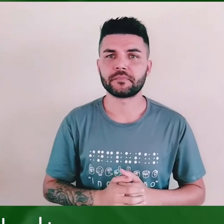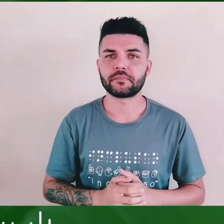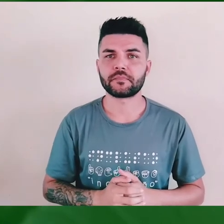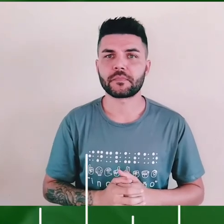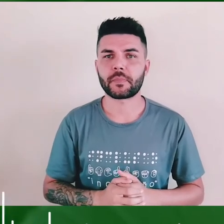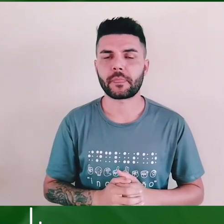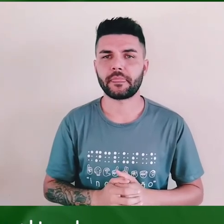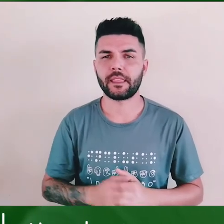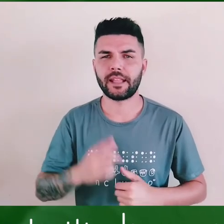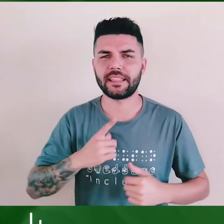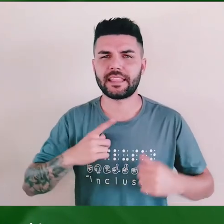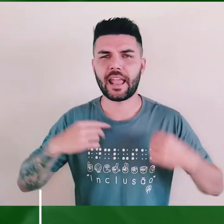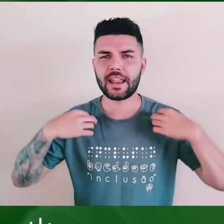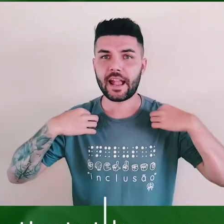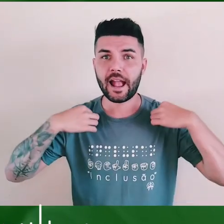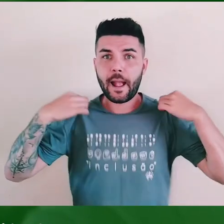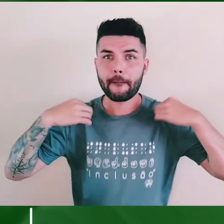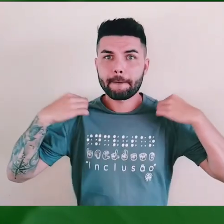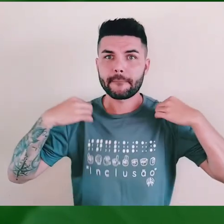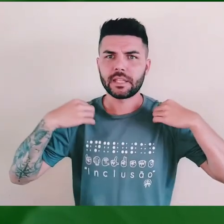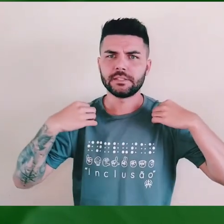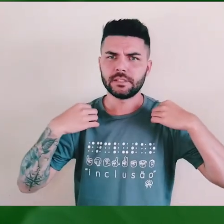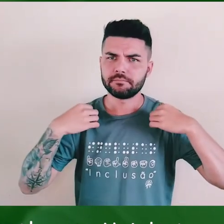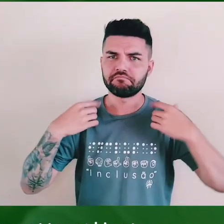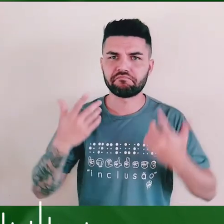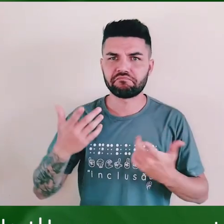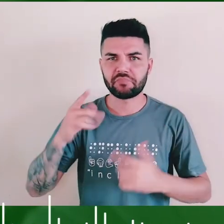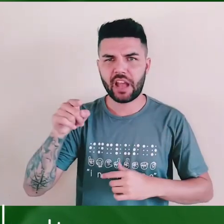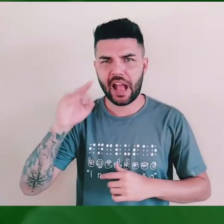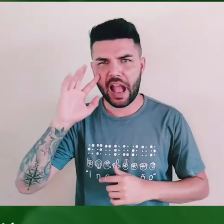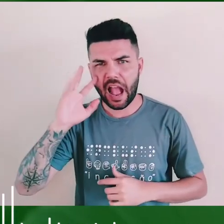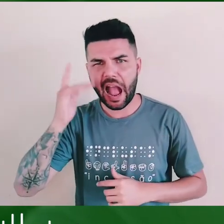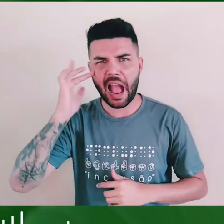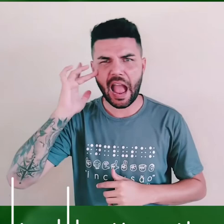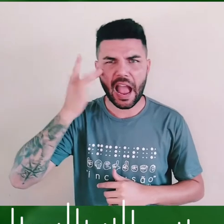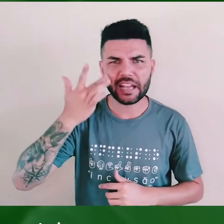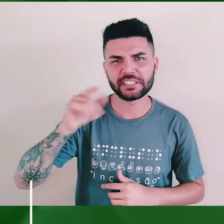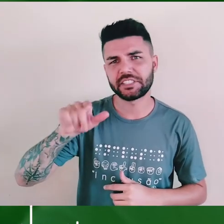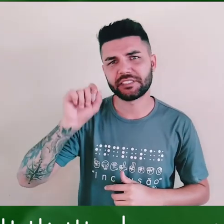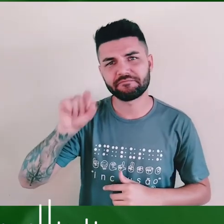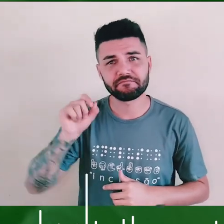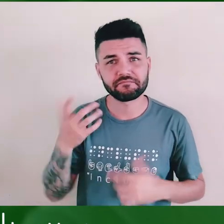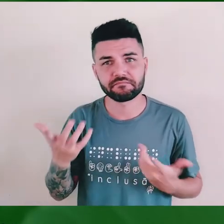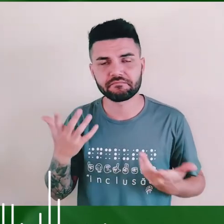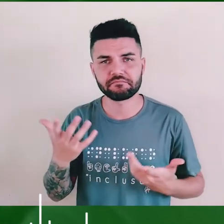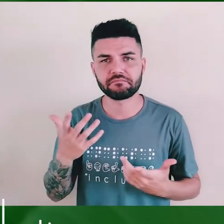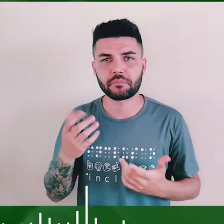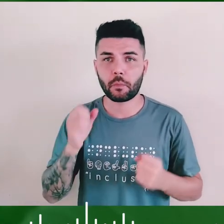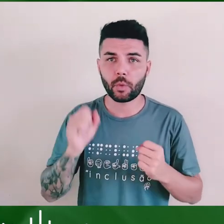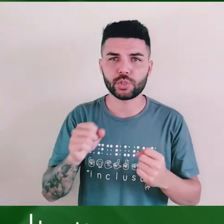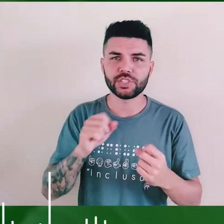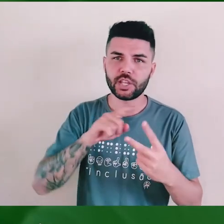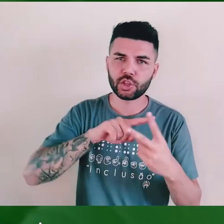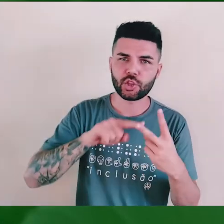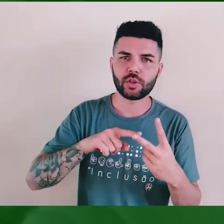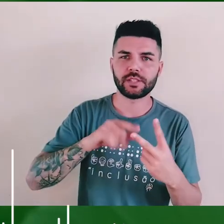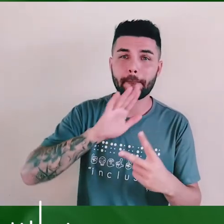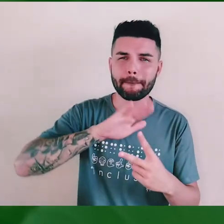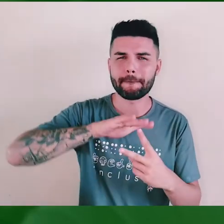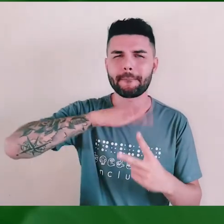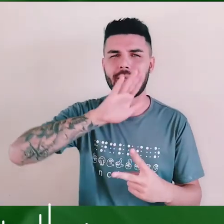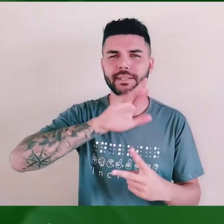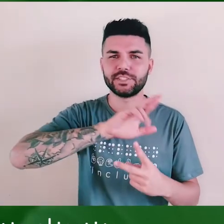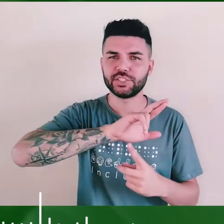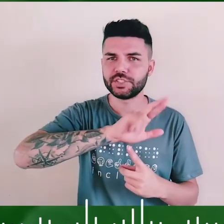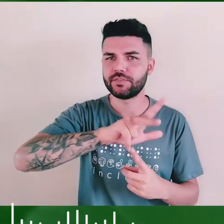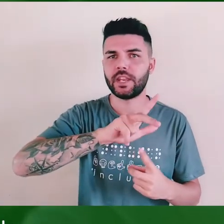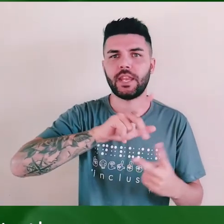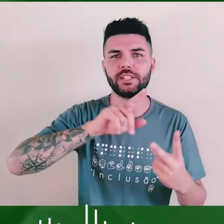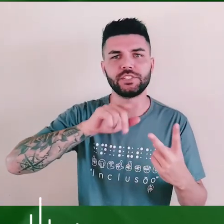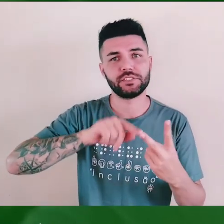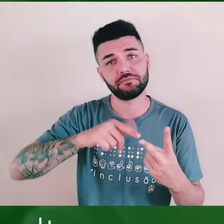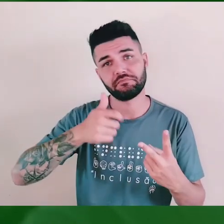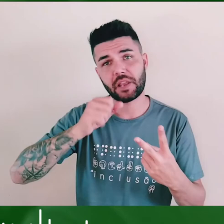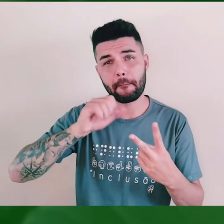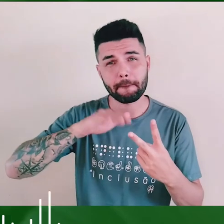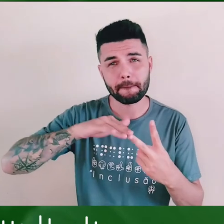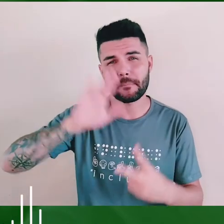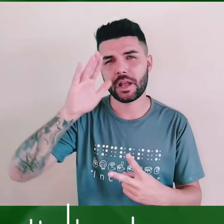uniforme ou camisa que você acha, vamos colocar duas,a mais diferente e a mais bonita. Pedro: